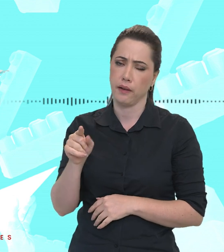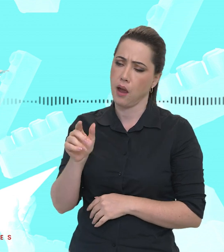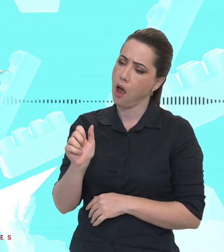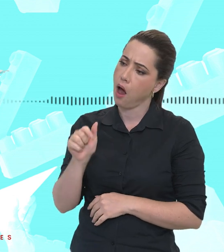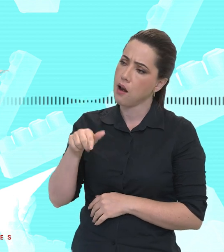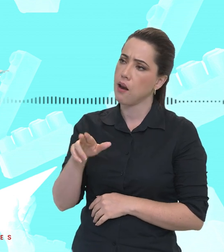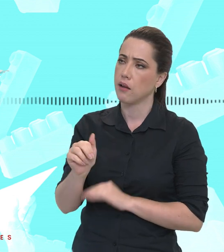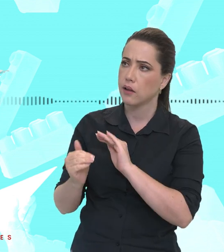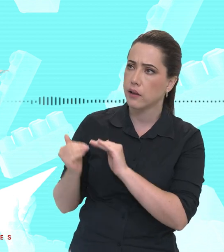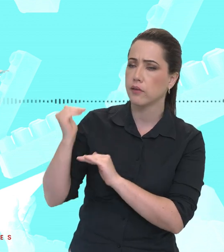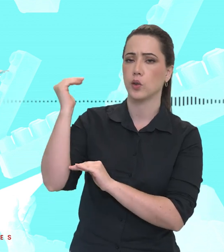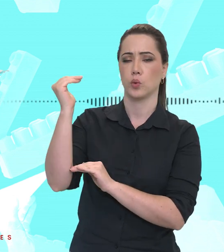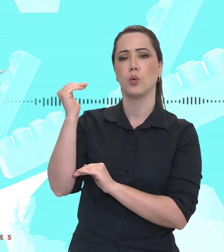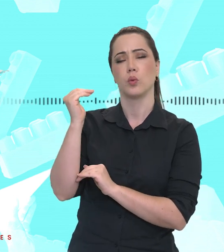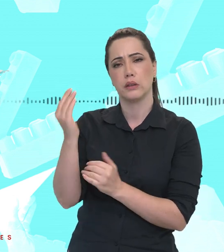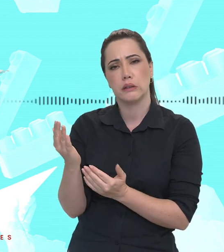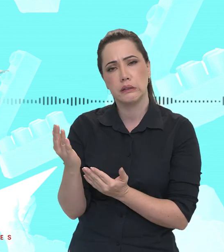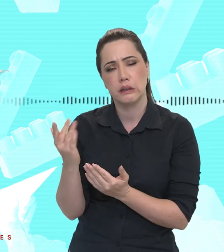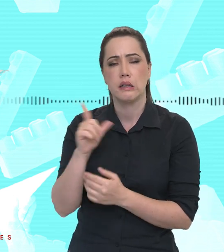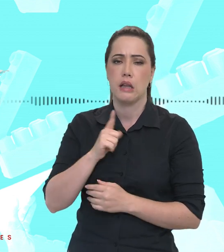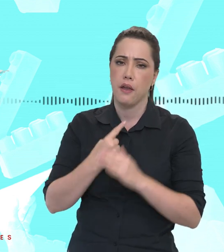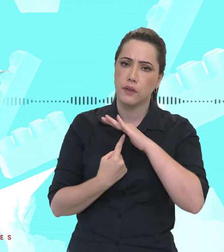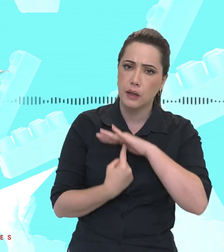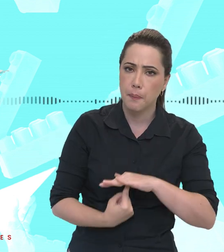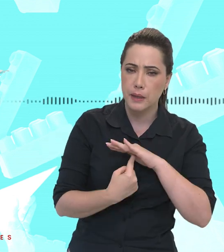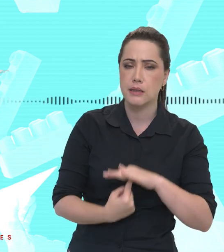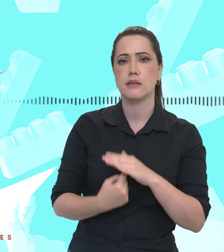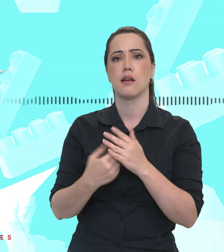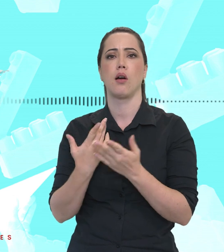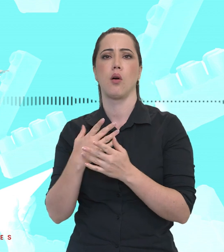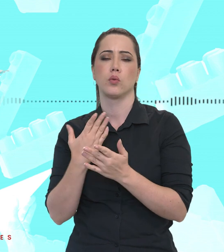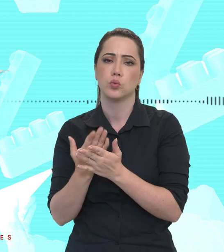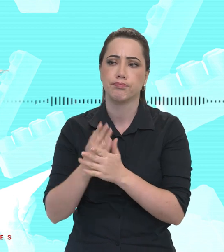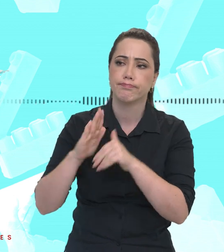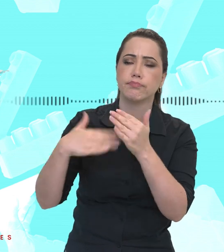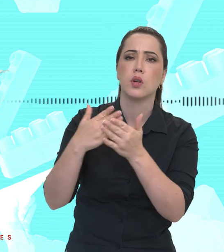na adolescência, se recuperou. Estudou, teve filhos, se divorciou, se deprimiu de novo